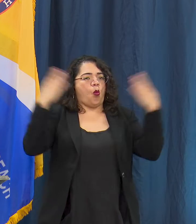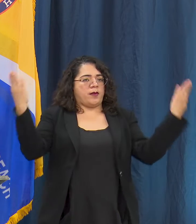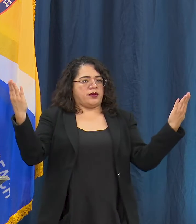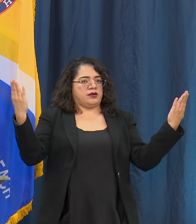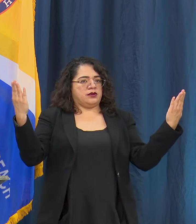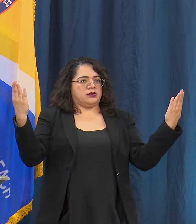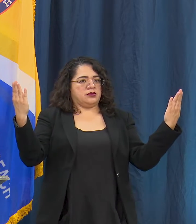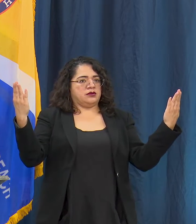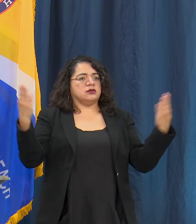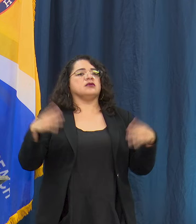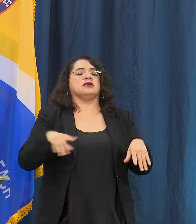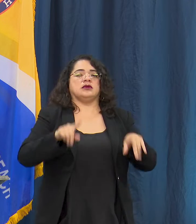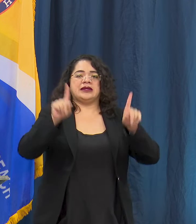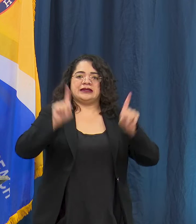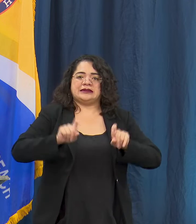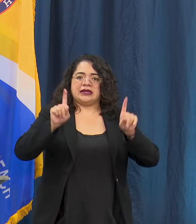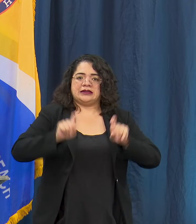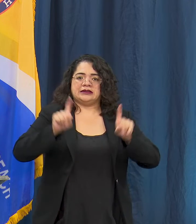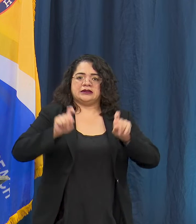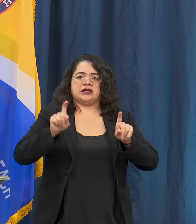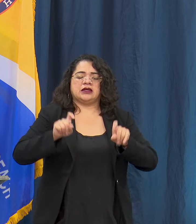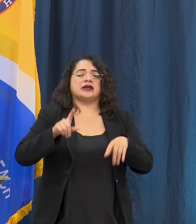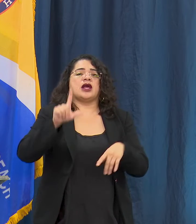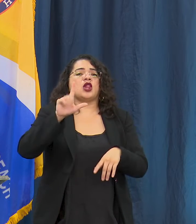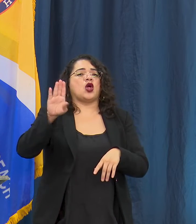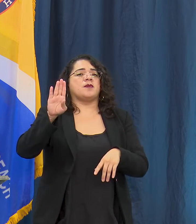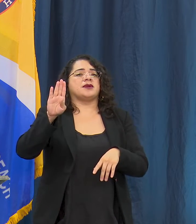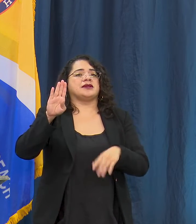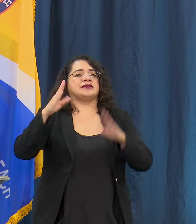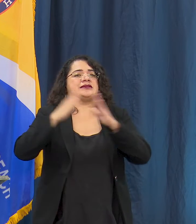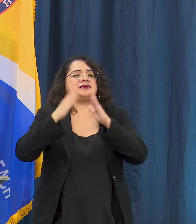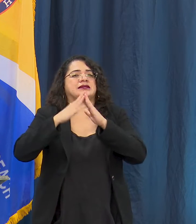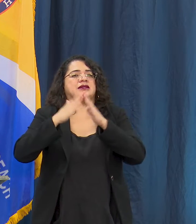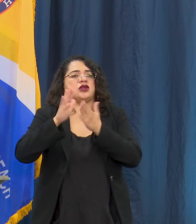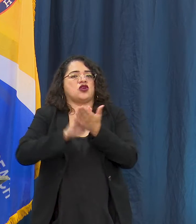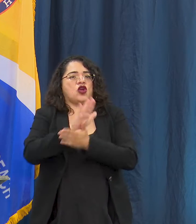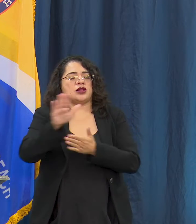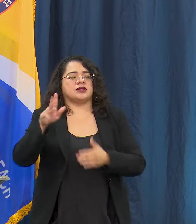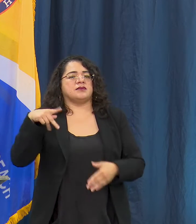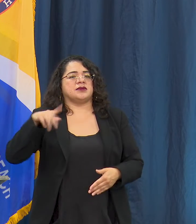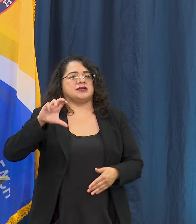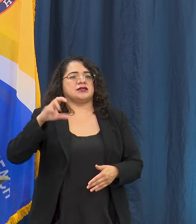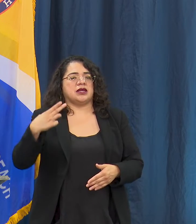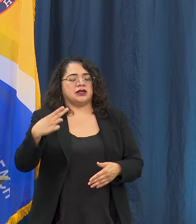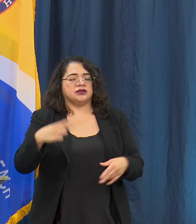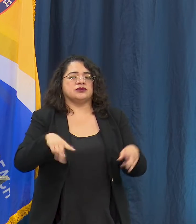sitios de pruebas the Long Beach City College edge que esta sobre la PCH de la